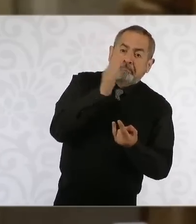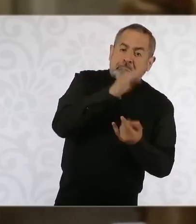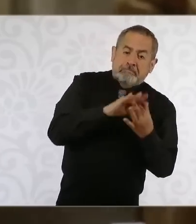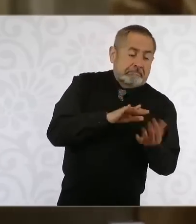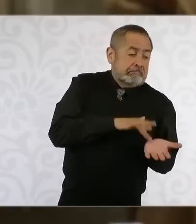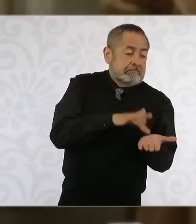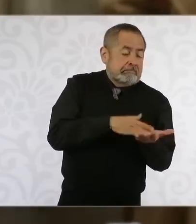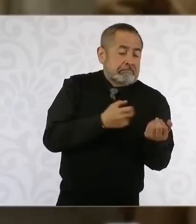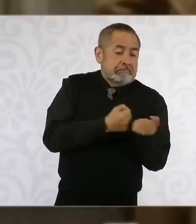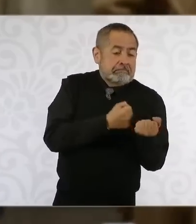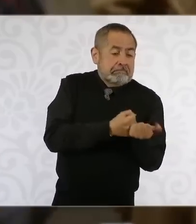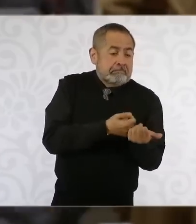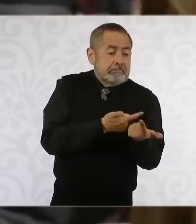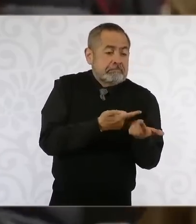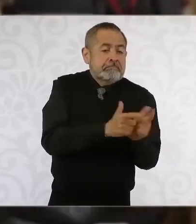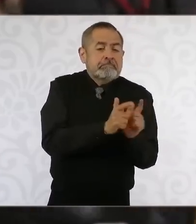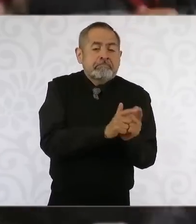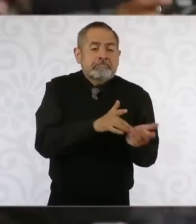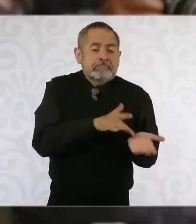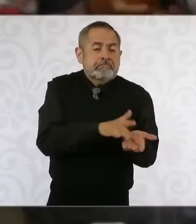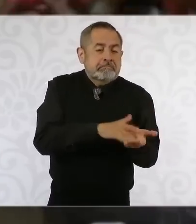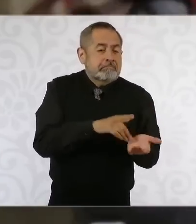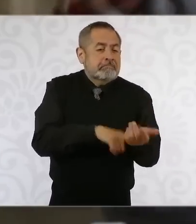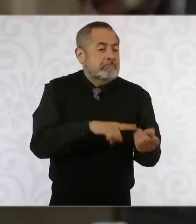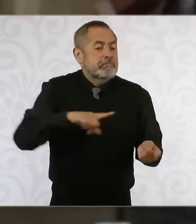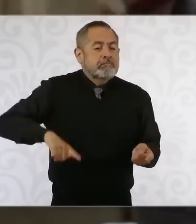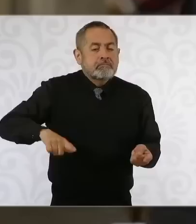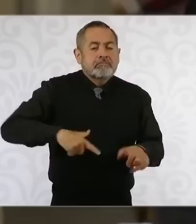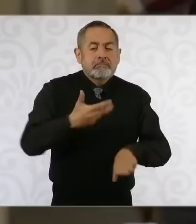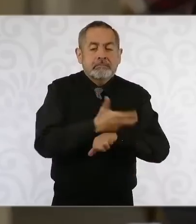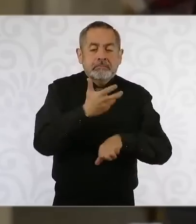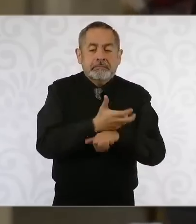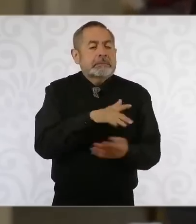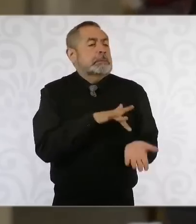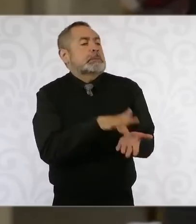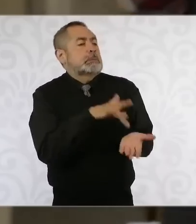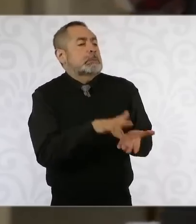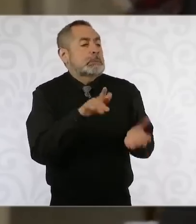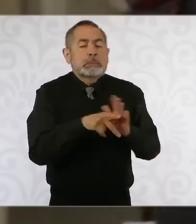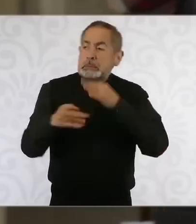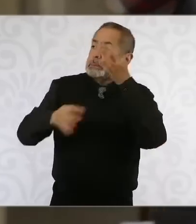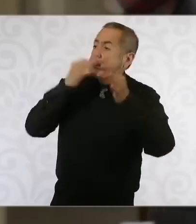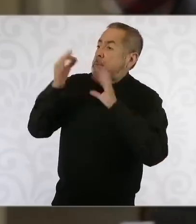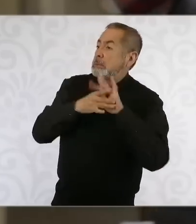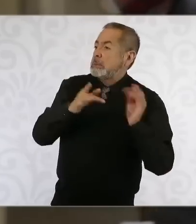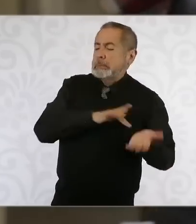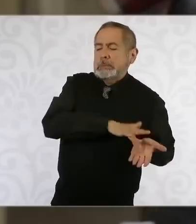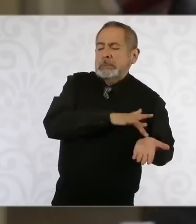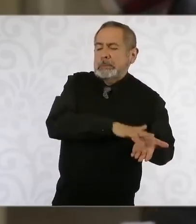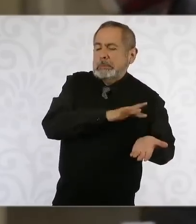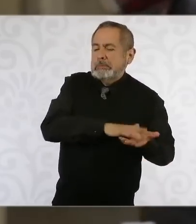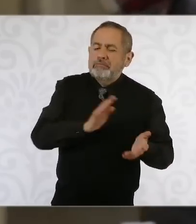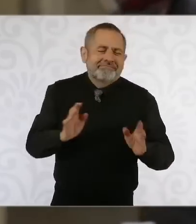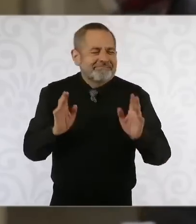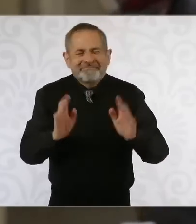gobiernos eh al gobierno estadounidense y hay incluso estadística y hay análisis al respecto